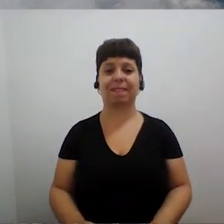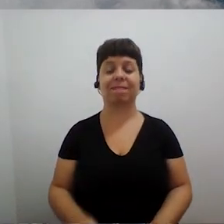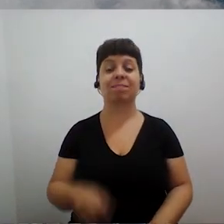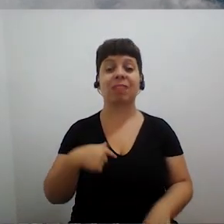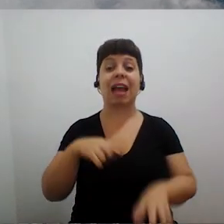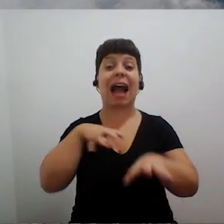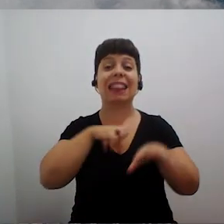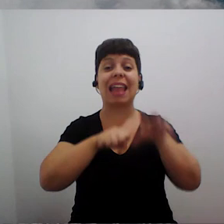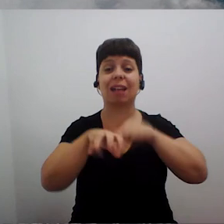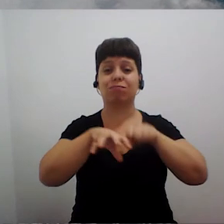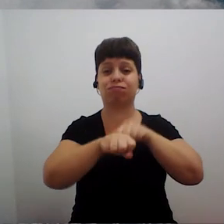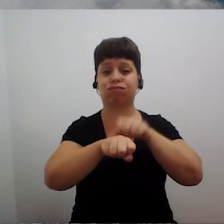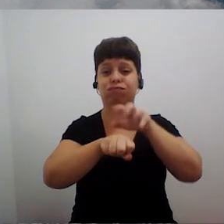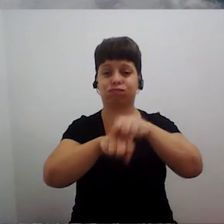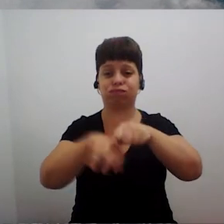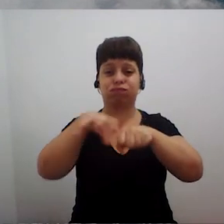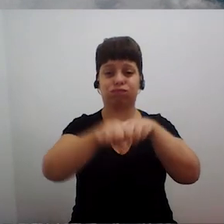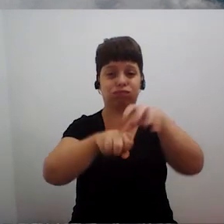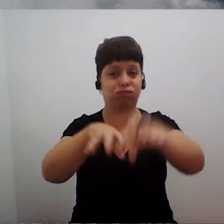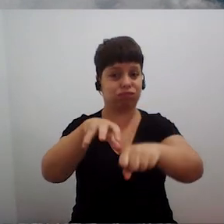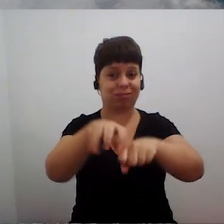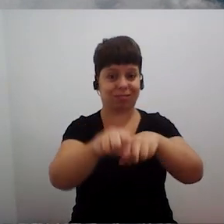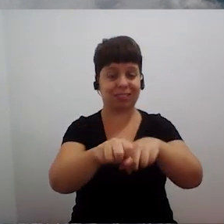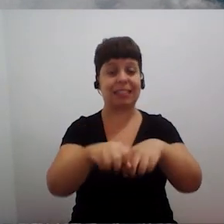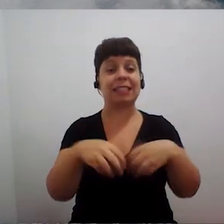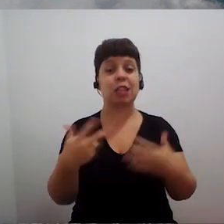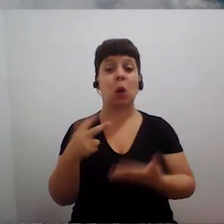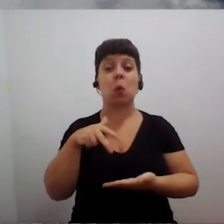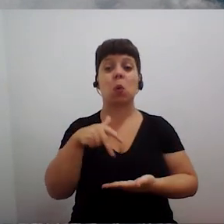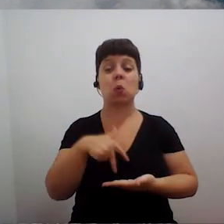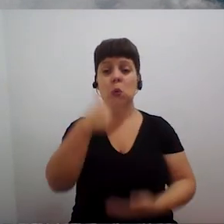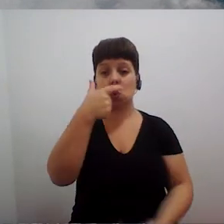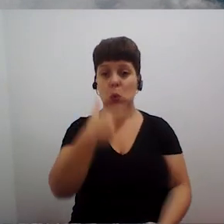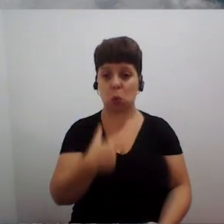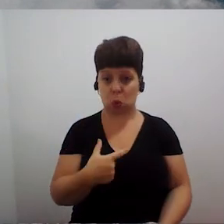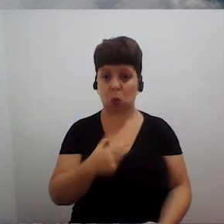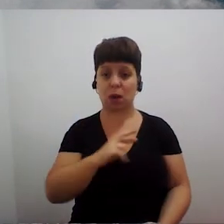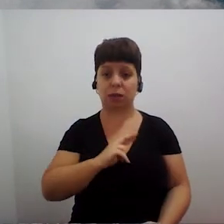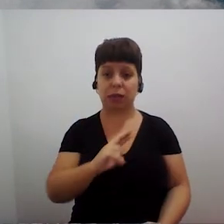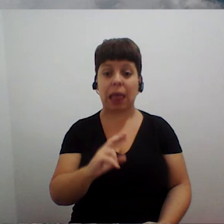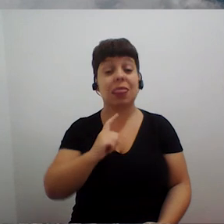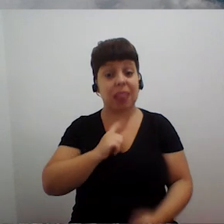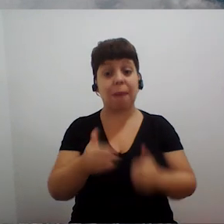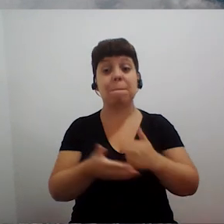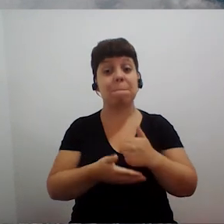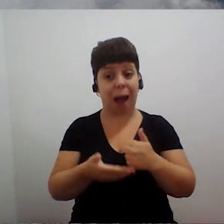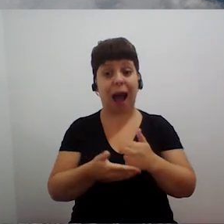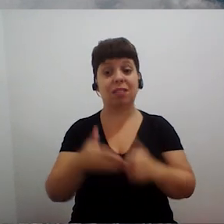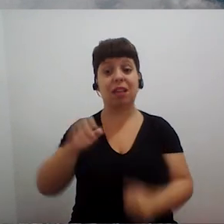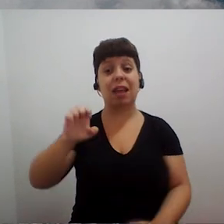outros seres deste modo a postura religiosa baseada em princípios ecológicos é fundamental